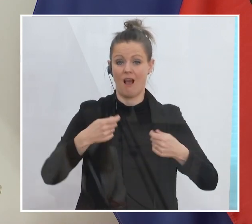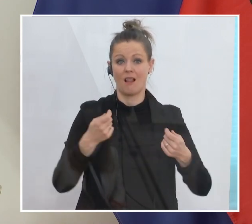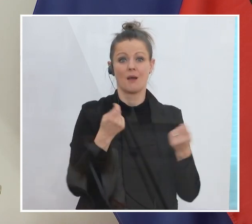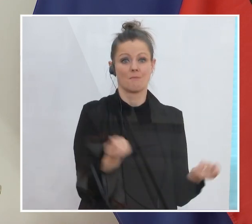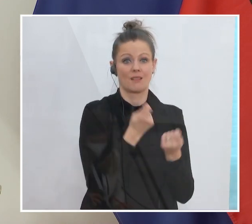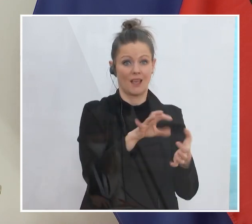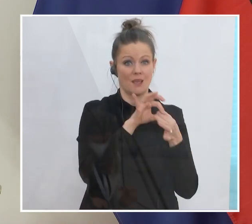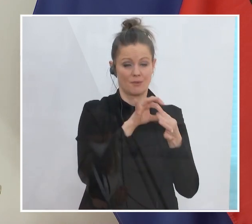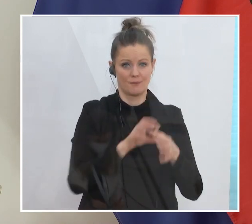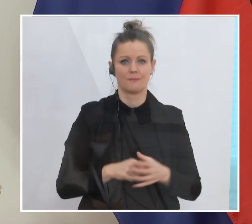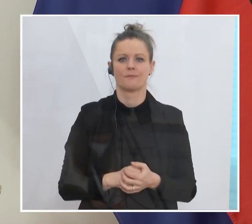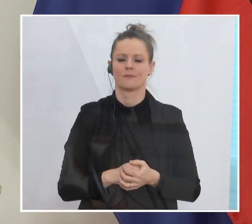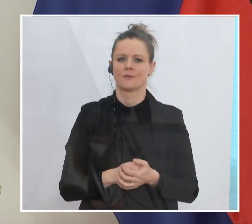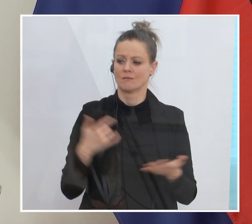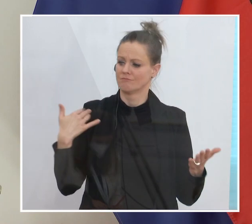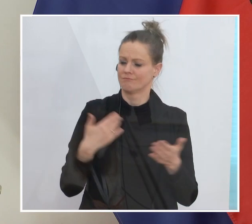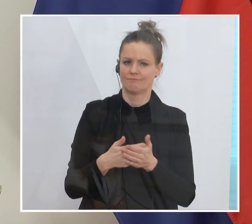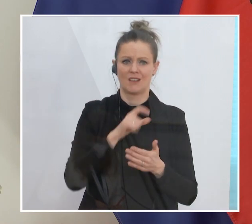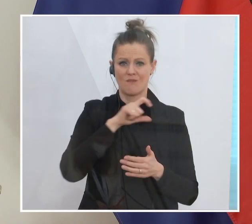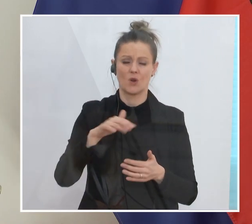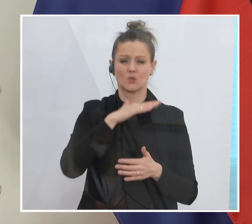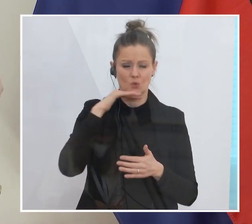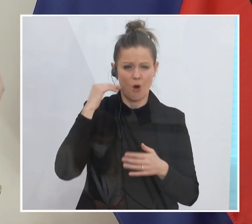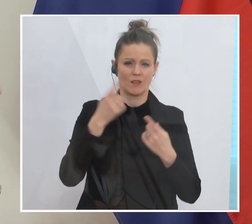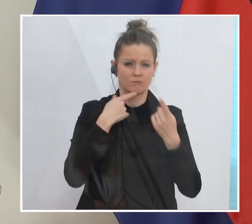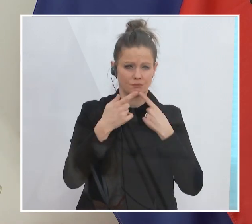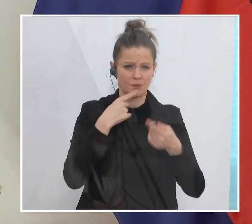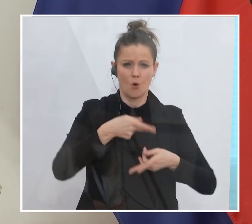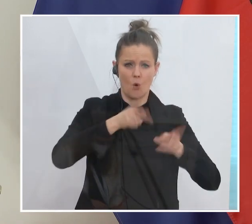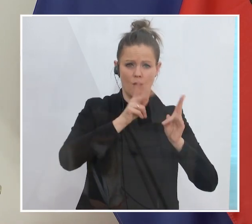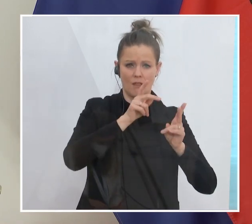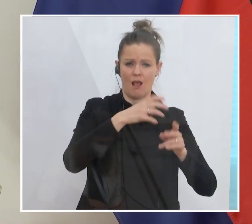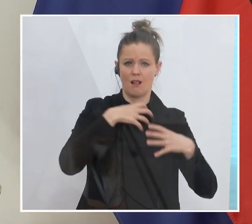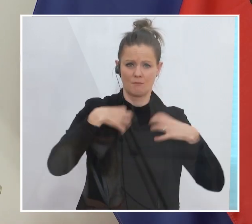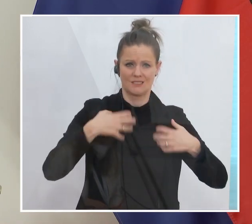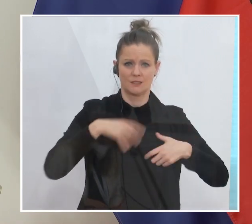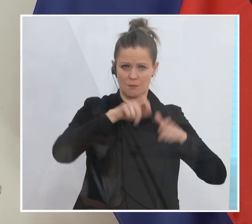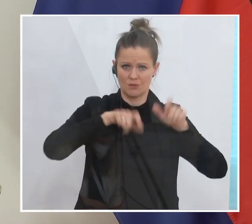habe in den letzten Wochen so viele Gespräche mit Hoteliers geführt, die in allergrößter Sorge sind,